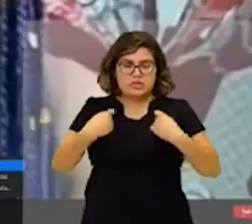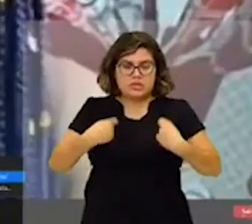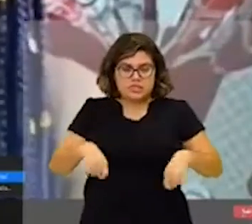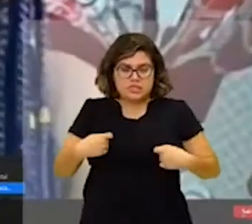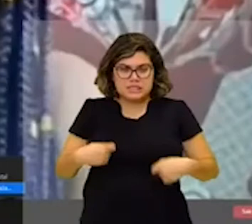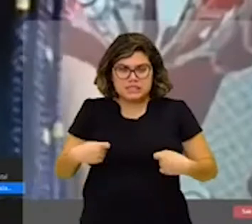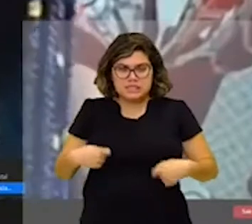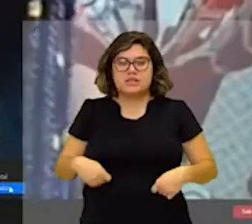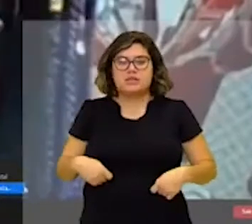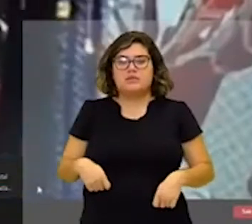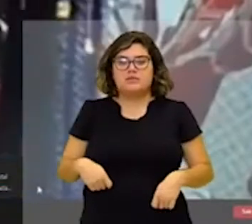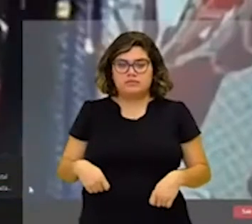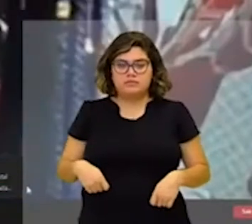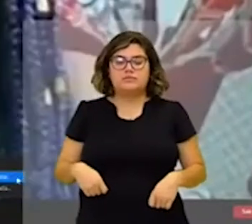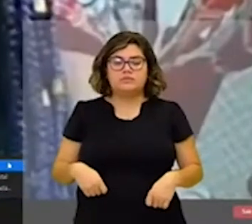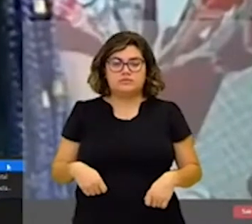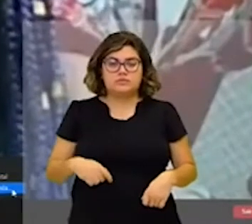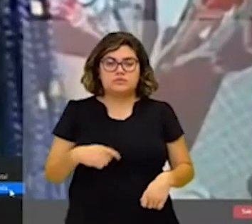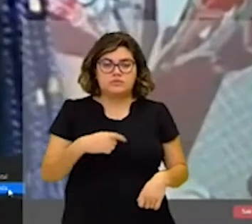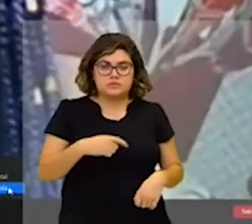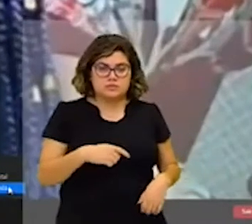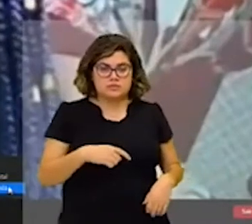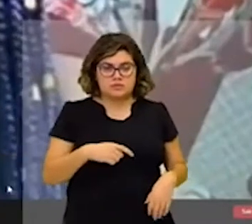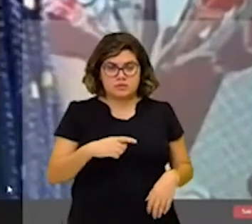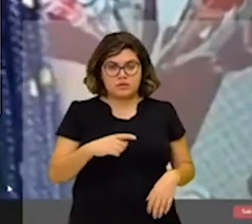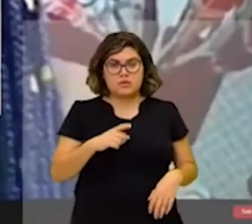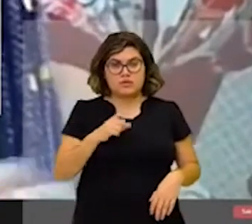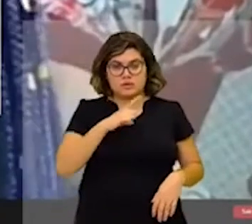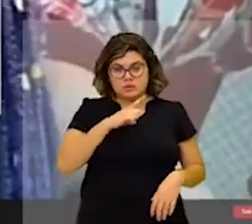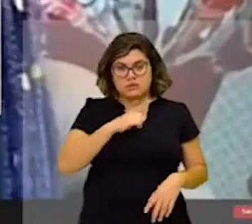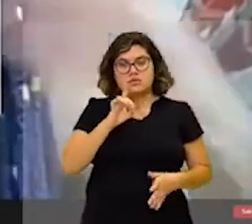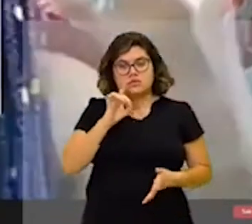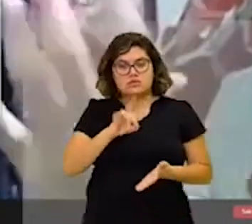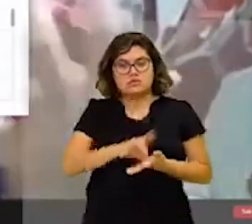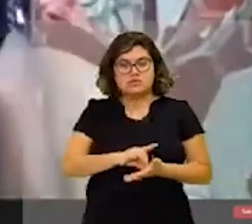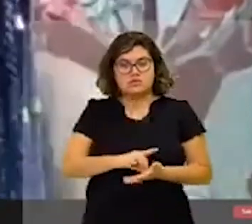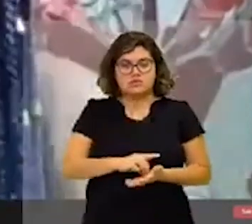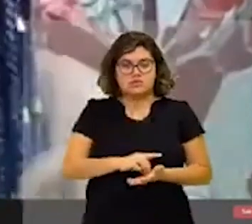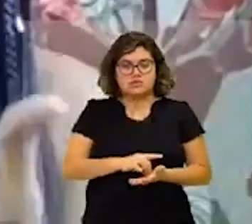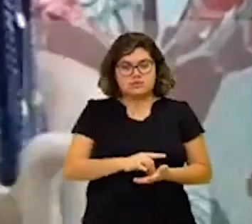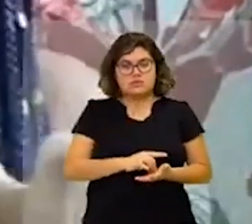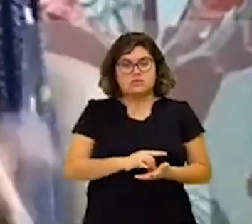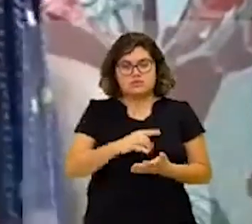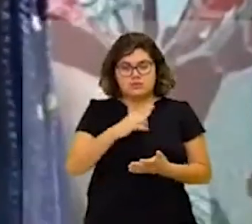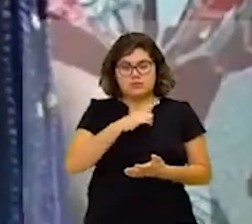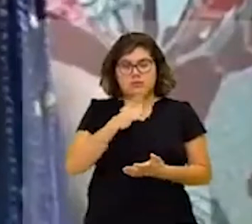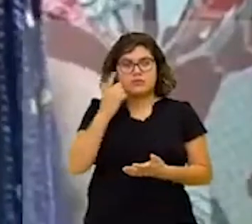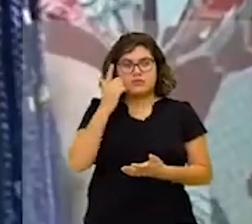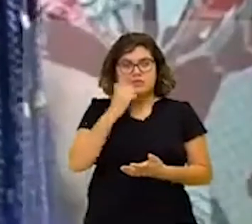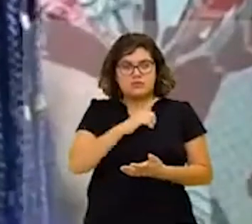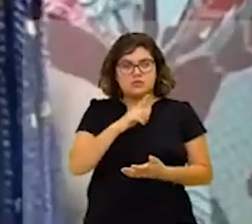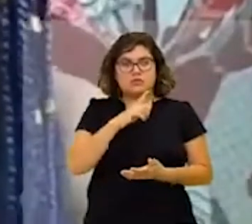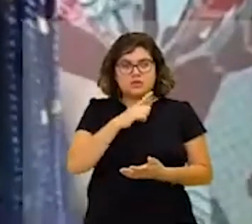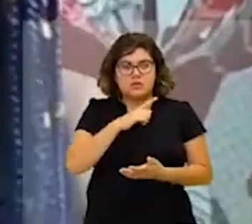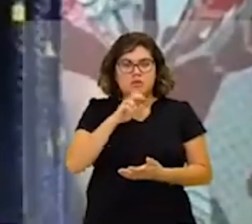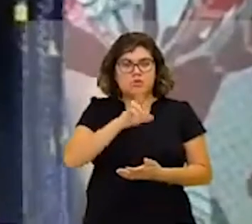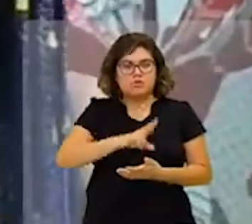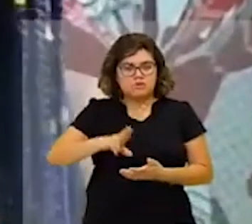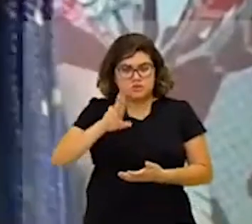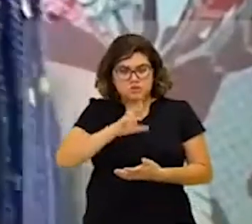de mais recursos sendo o que é exatamente a essa inovação criativa utilizar essa estratégia das